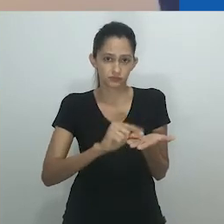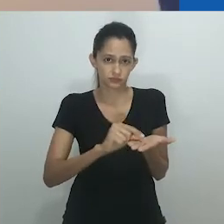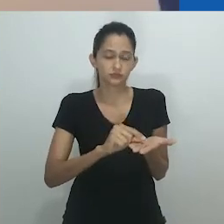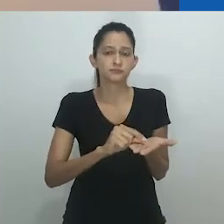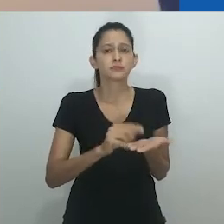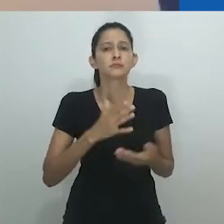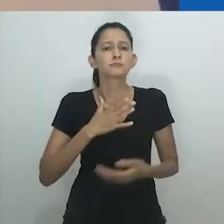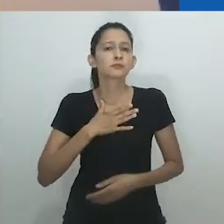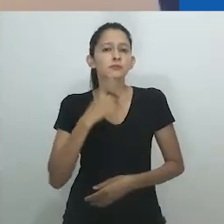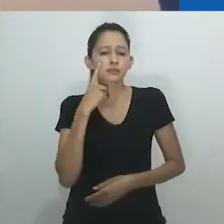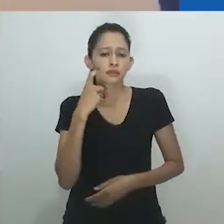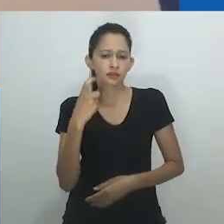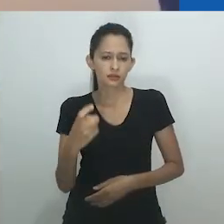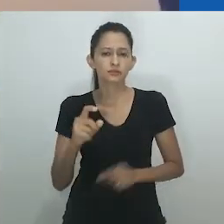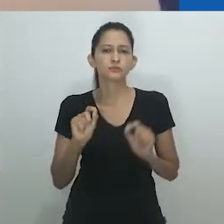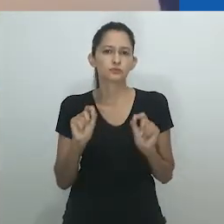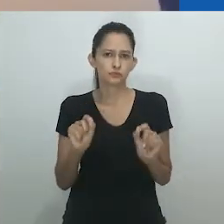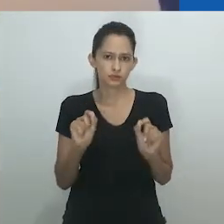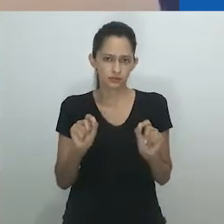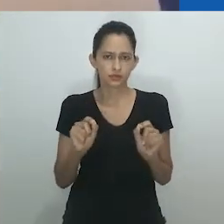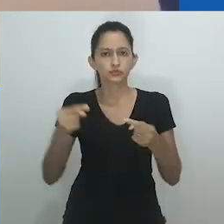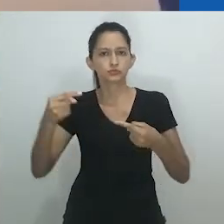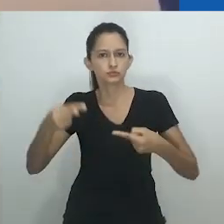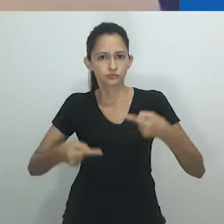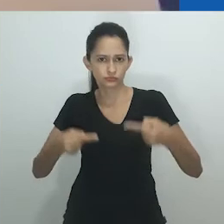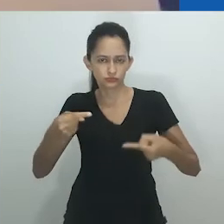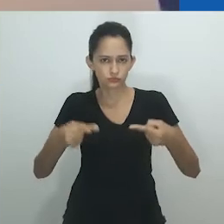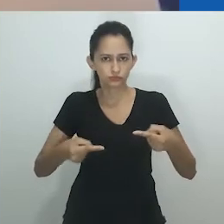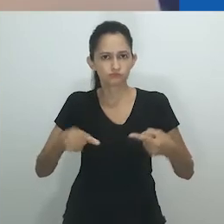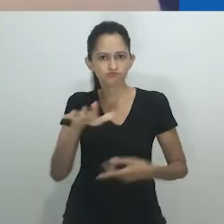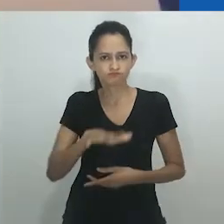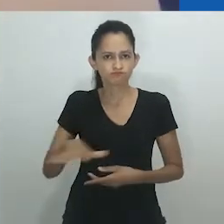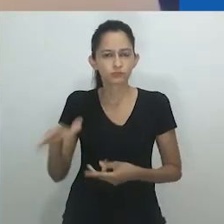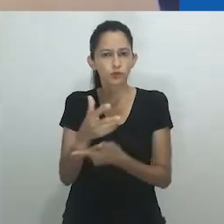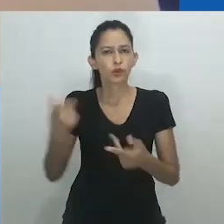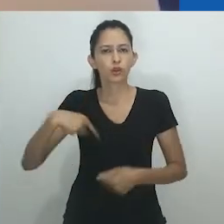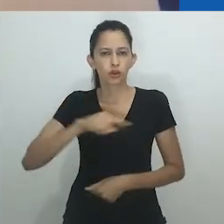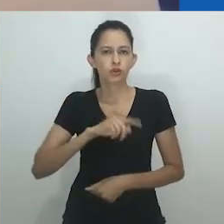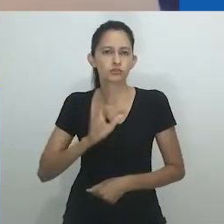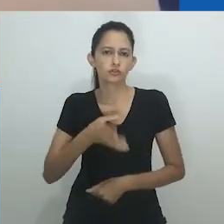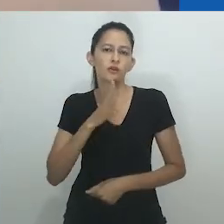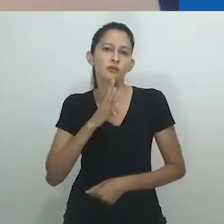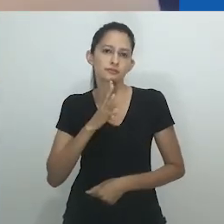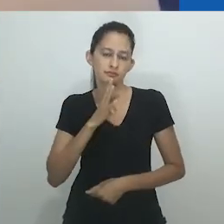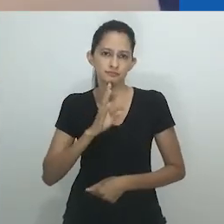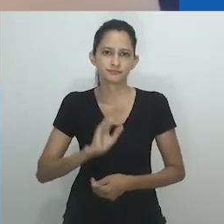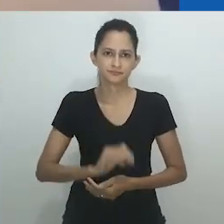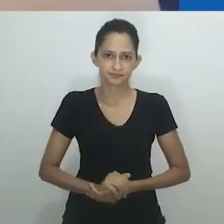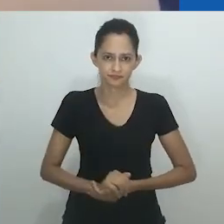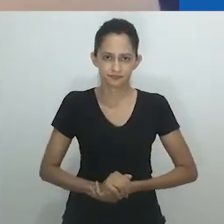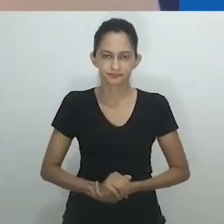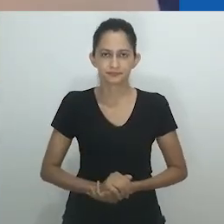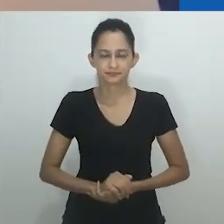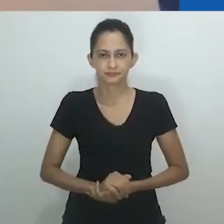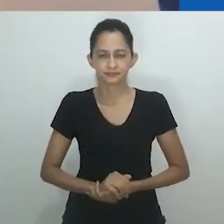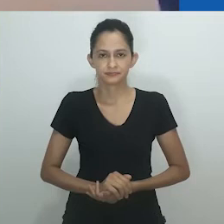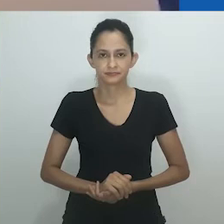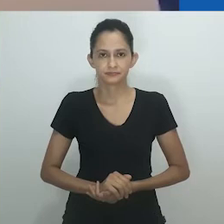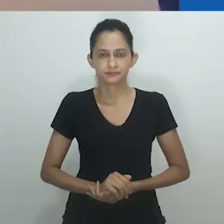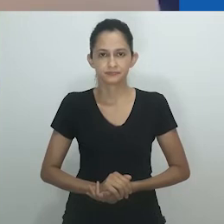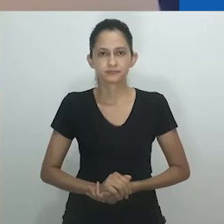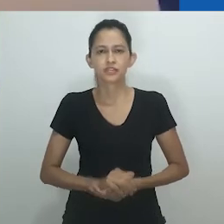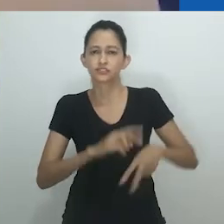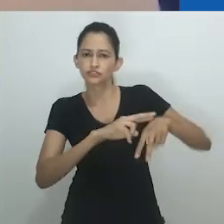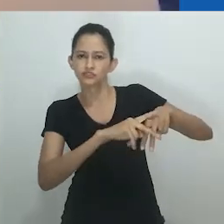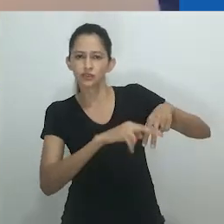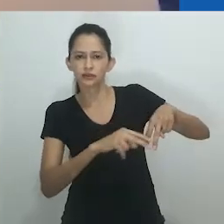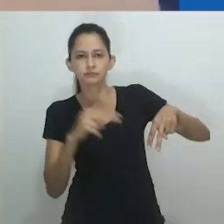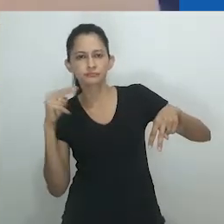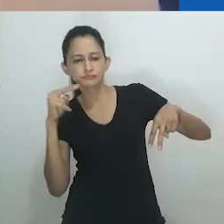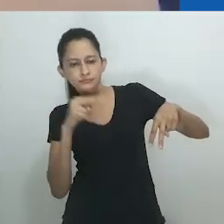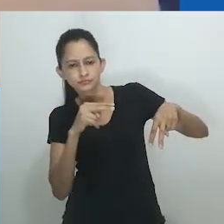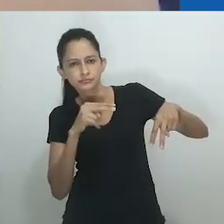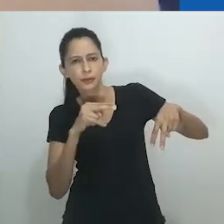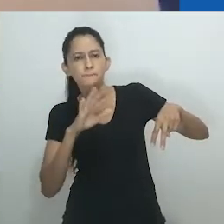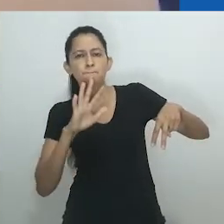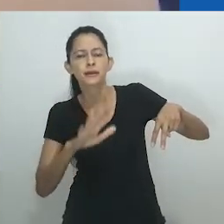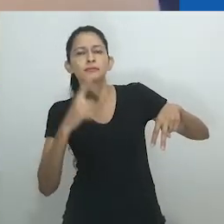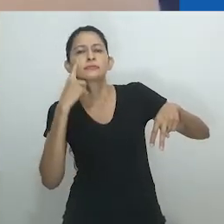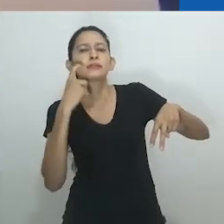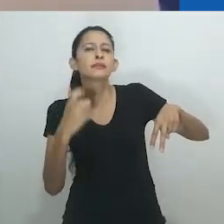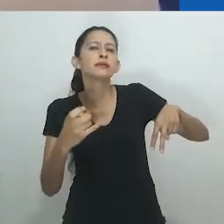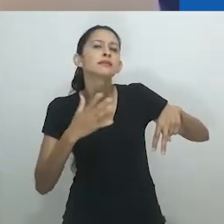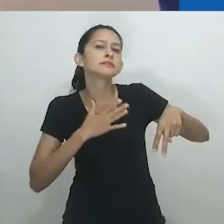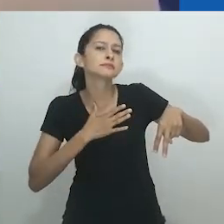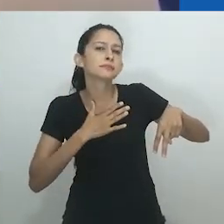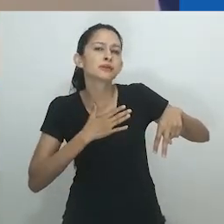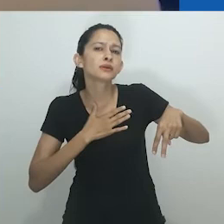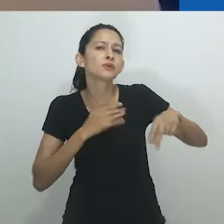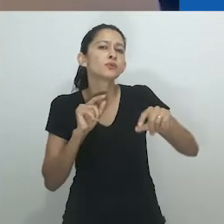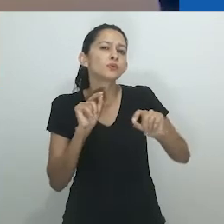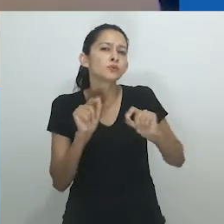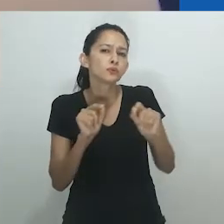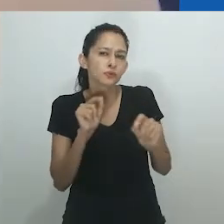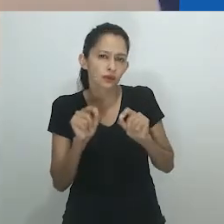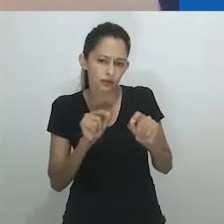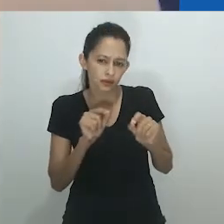E neste paper, neste trabalho, meu interesse é me debruçar sobre um fenômeno que todos nós conhecemos, que olha para o gênero,